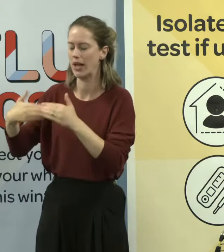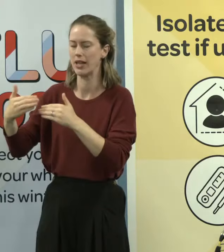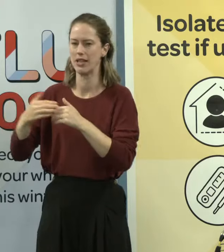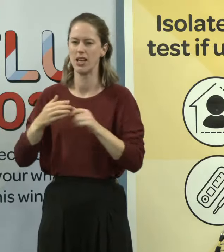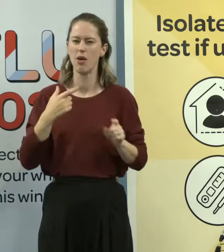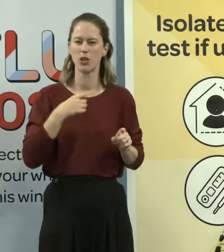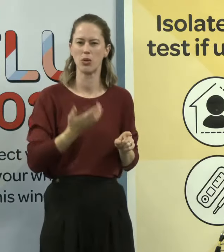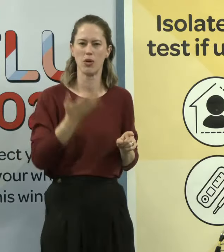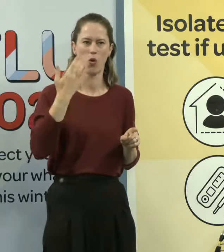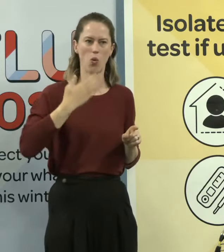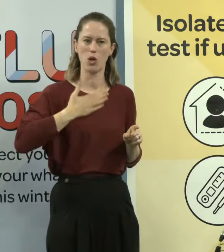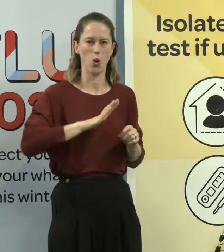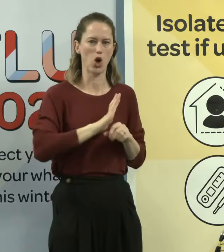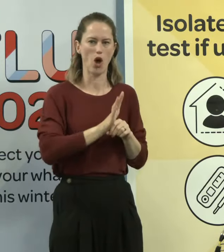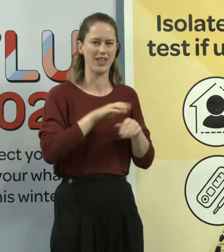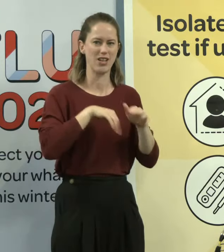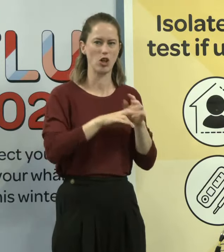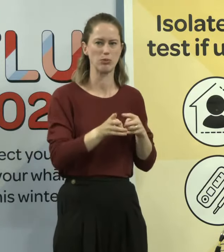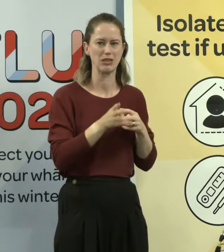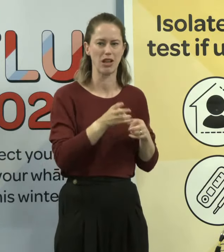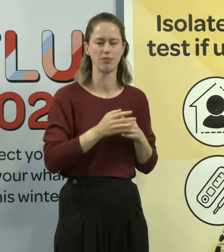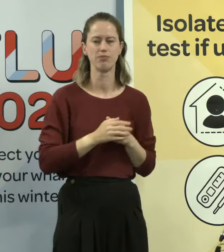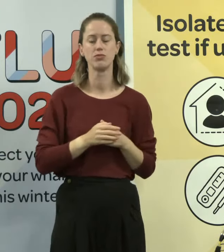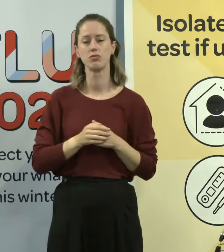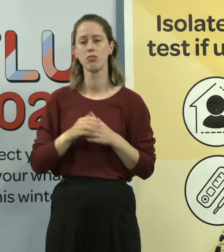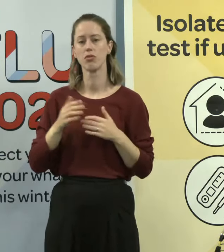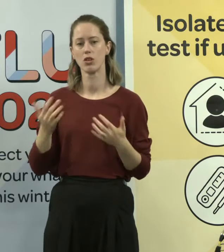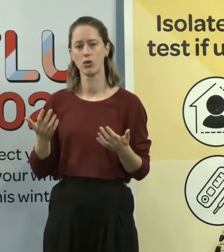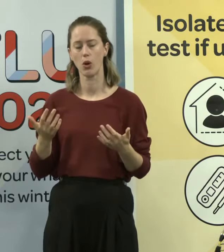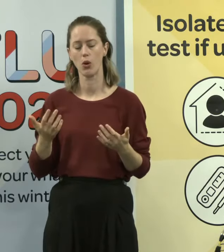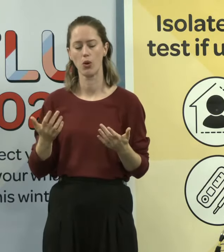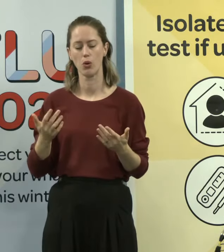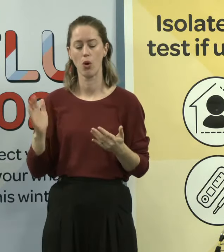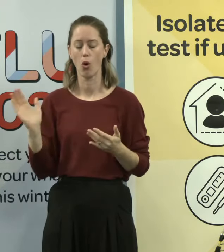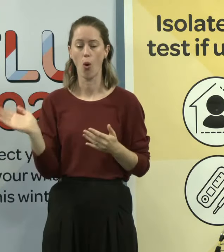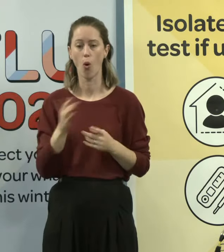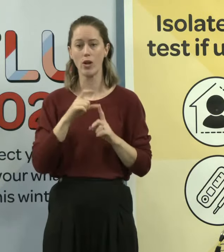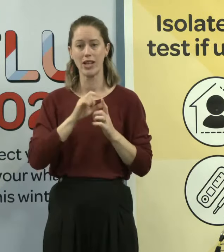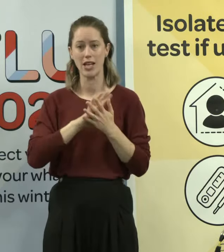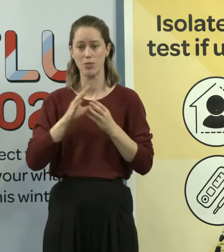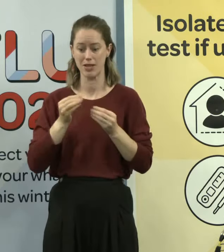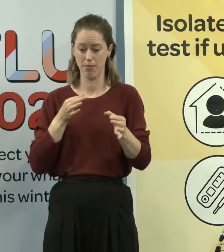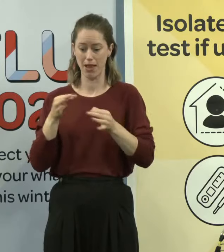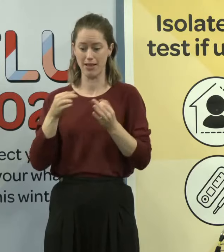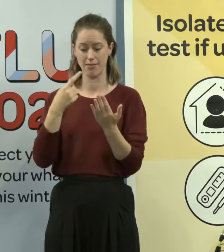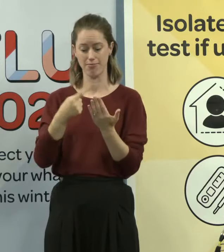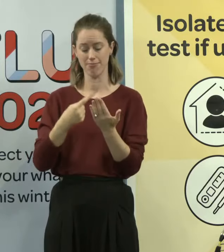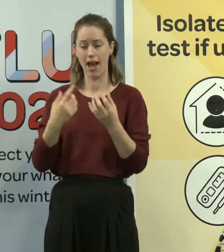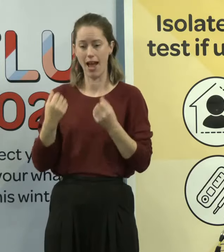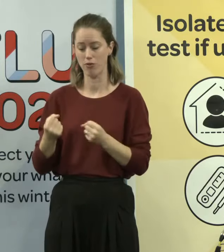ko te nuinga o te tiaki i